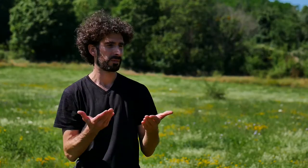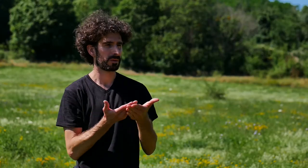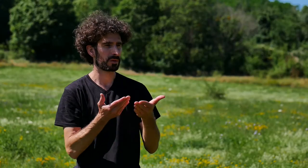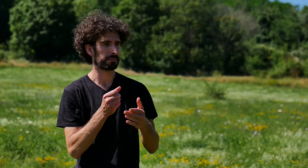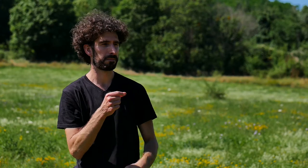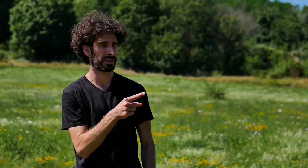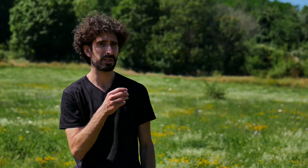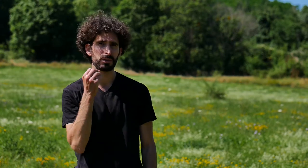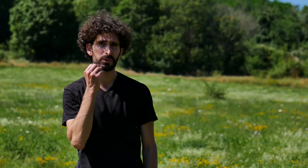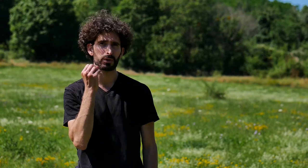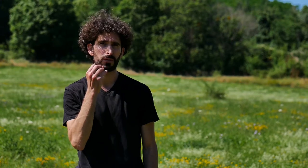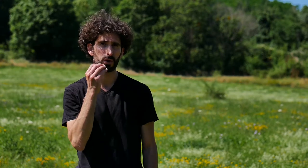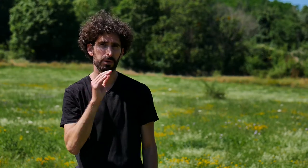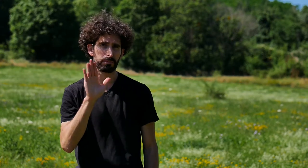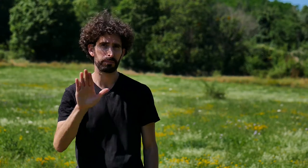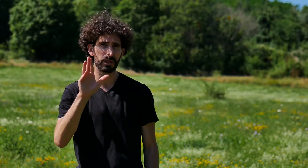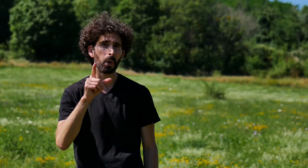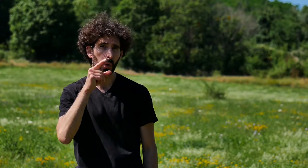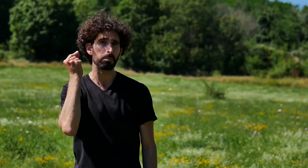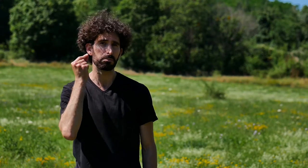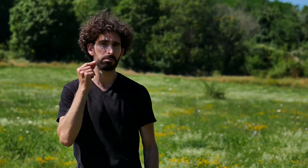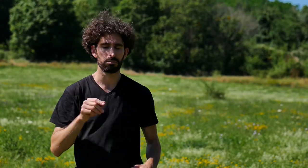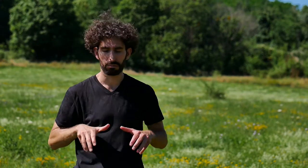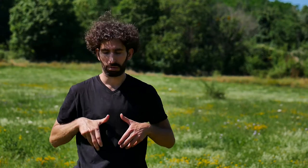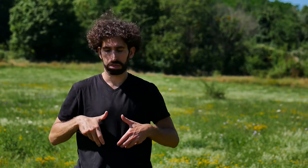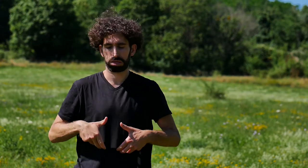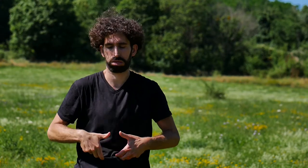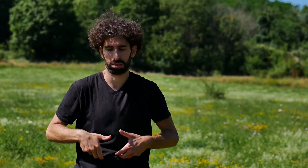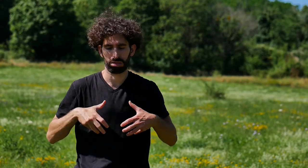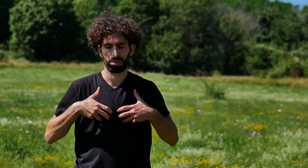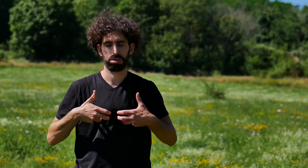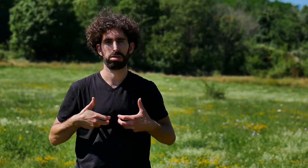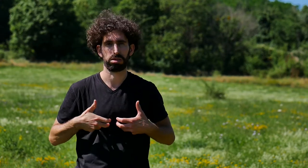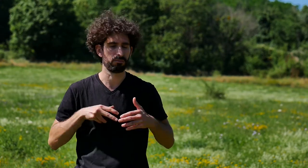Cette situation est souvent typique des hommes. * Ventre et seins mous *